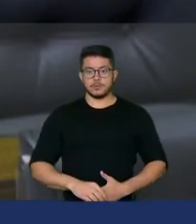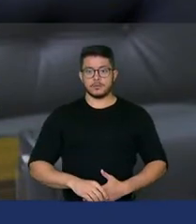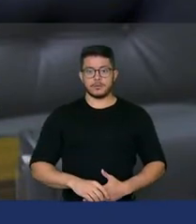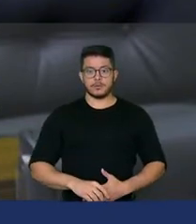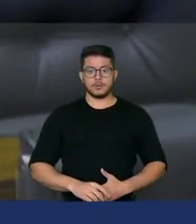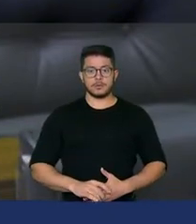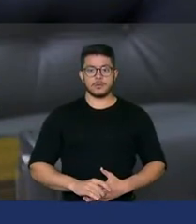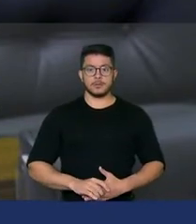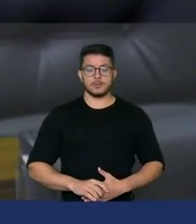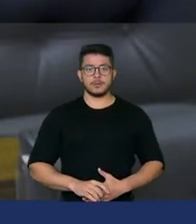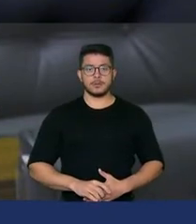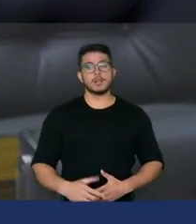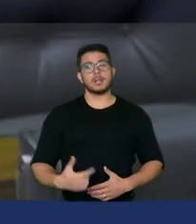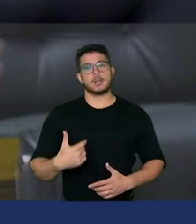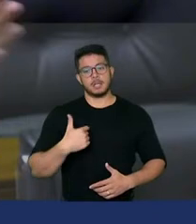EU INCLUSIVE PEDI A ELE QUE ASSIM FIZESSE PORQUE HOUVE